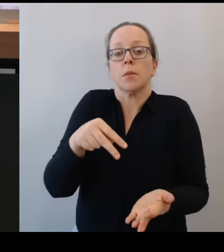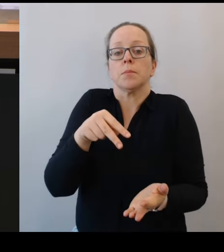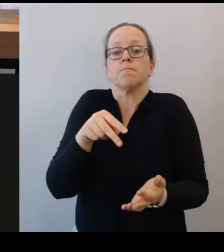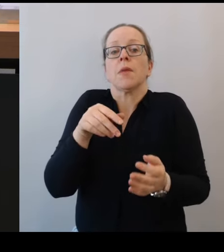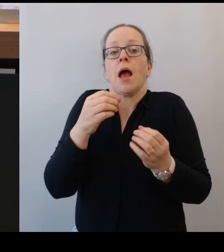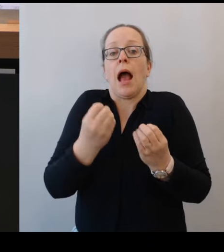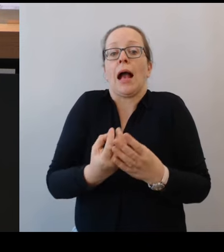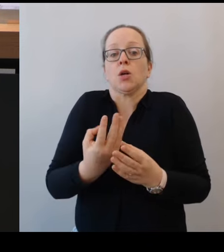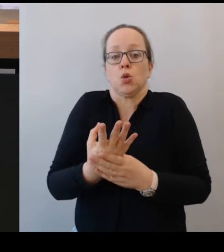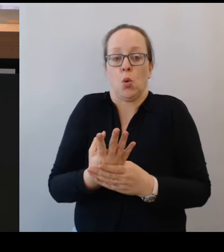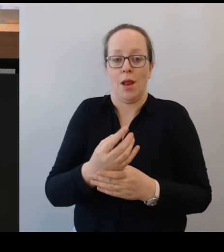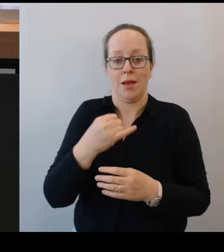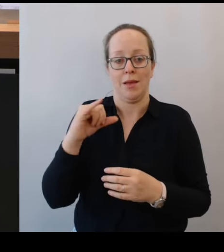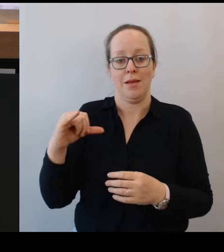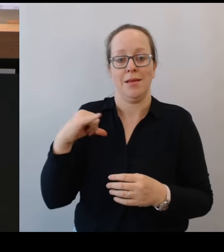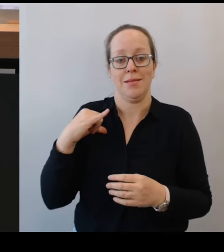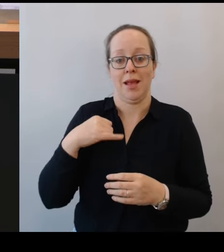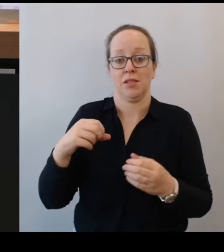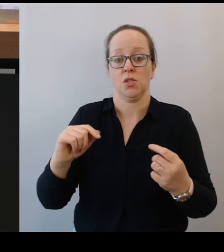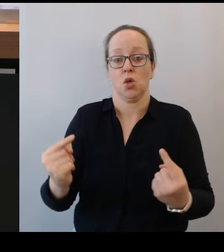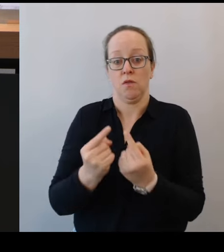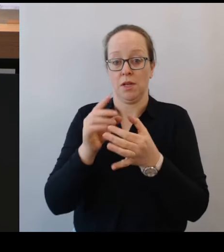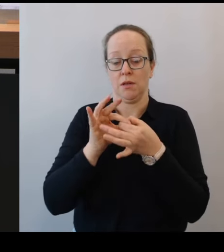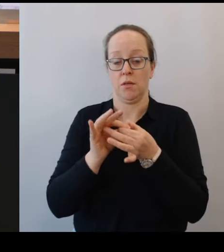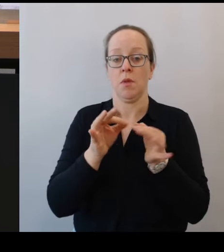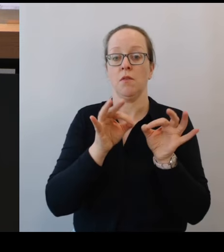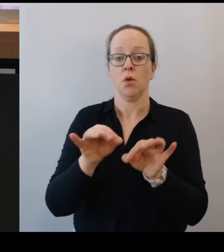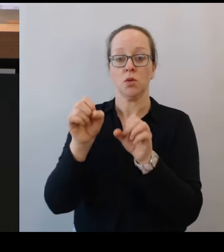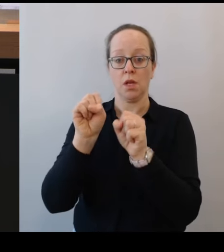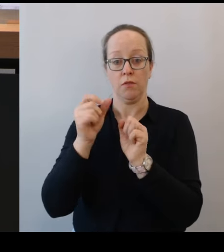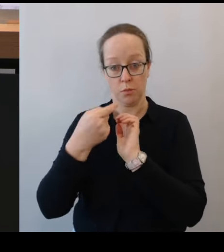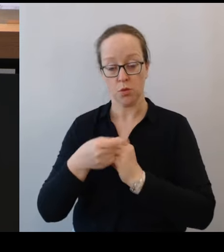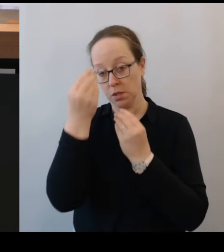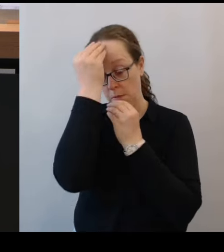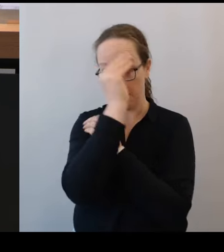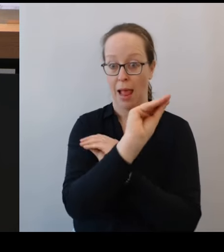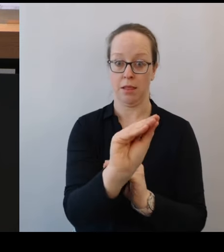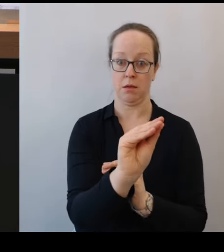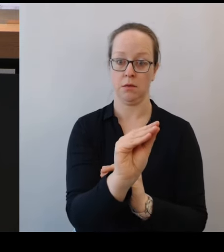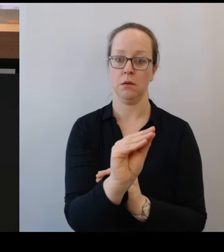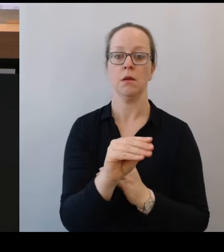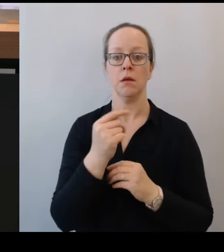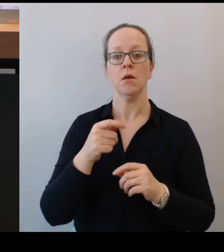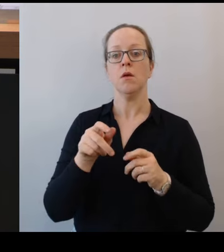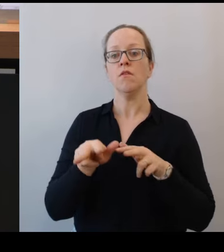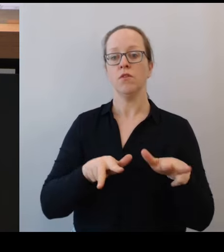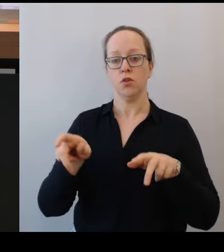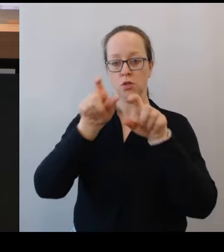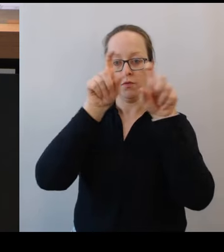In allen großen Wirtschaftsunternehmen gibt es ethische Grundsätze wie sich Führungskräfte zu verhalten haben. Und wer gegen die ethischen